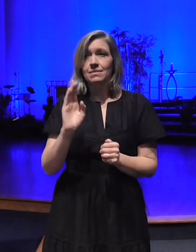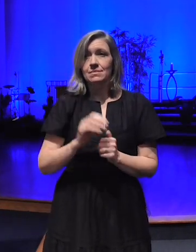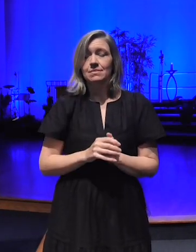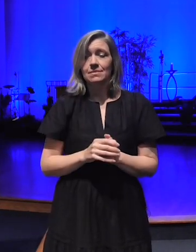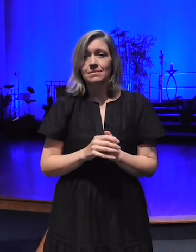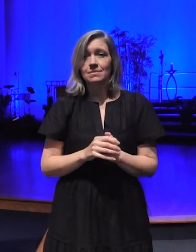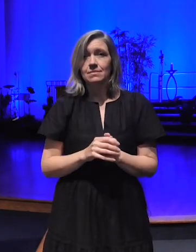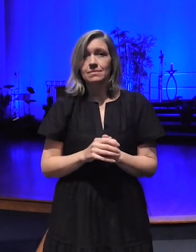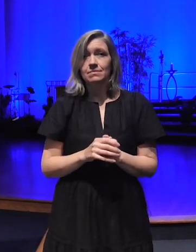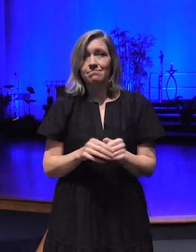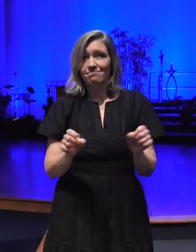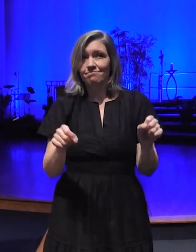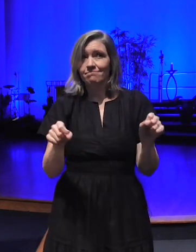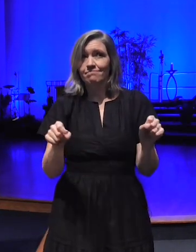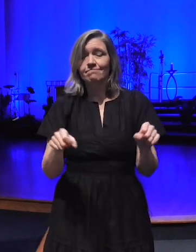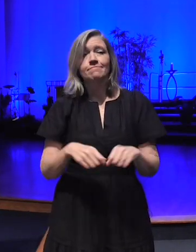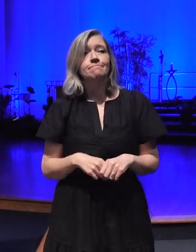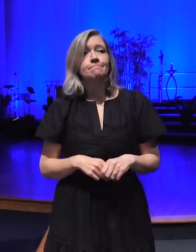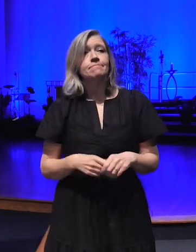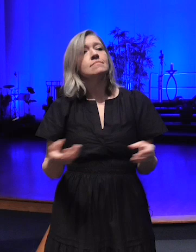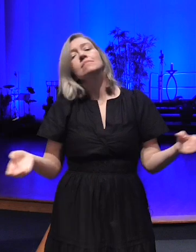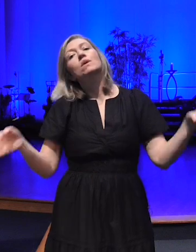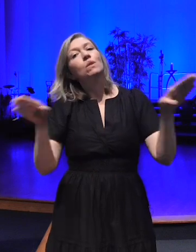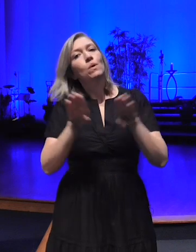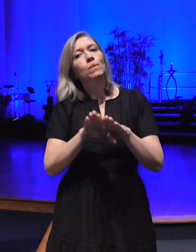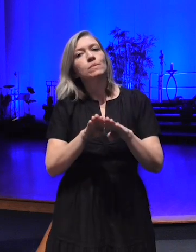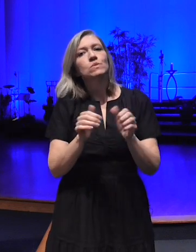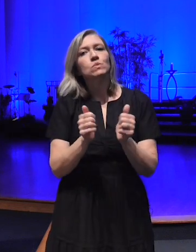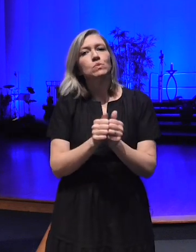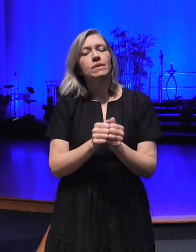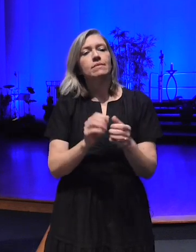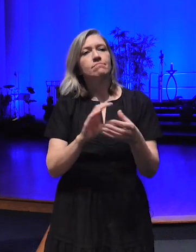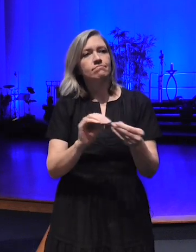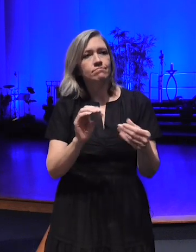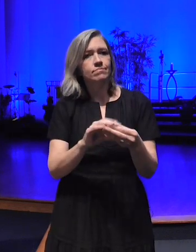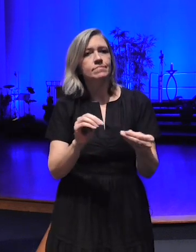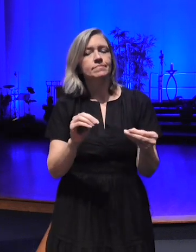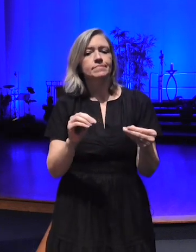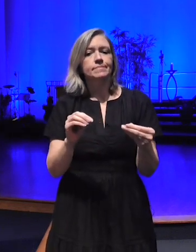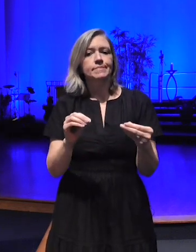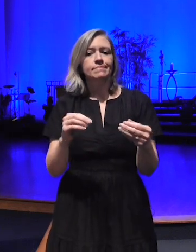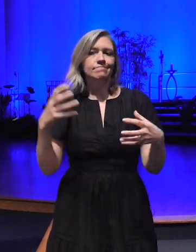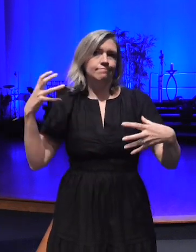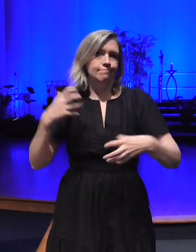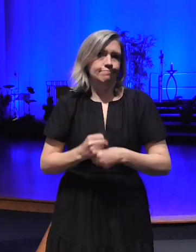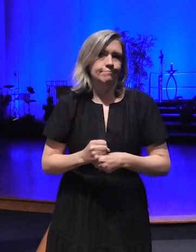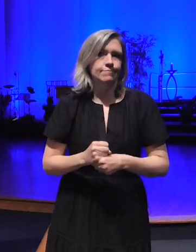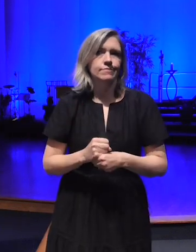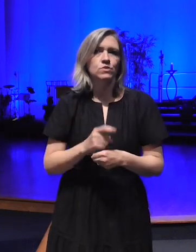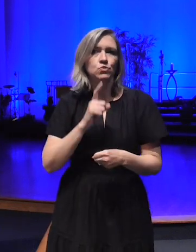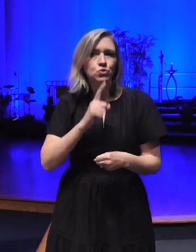Quiero cerrar con una representación de una verdadera experiencia de vida que, uh, en la vida de esta persona que